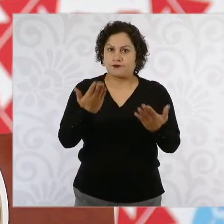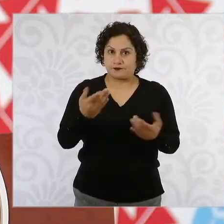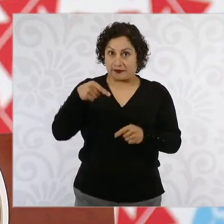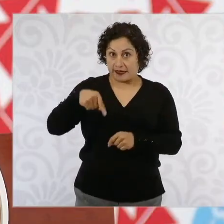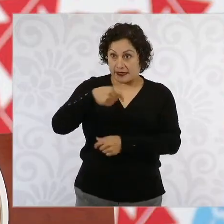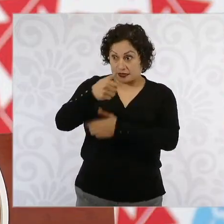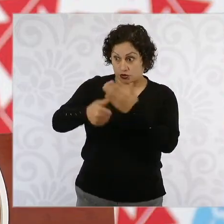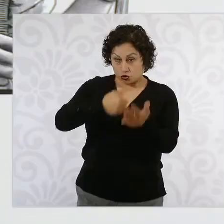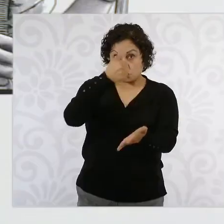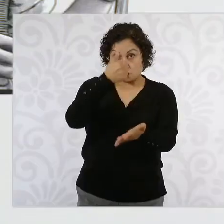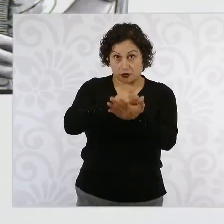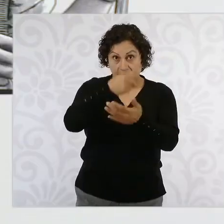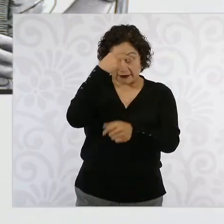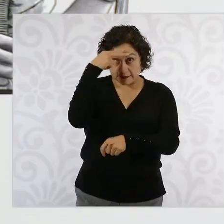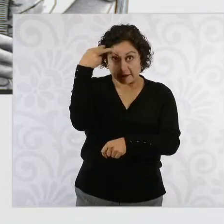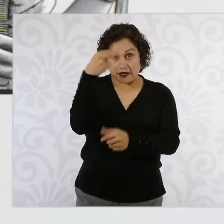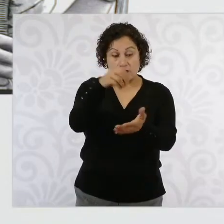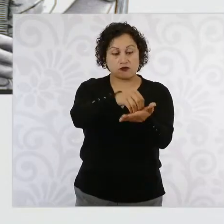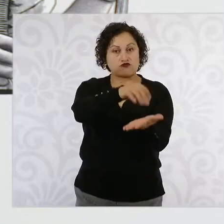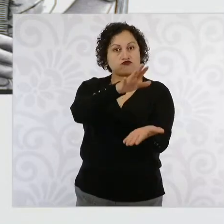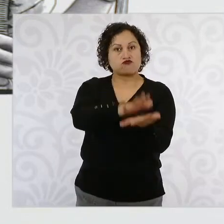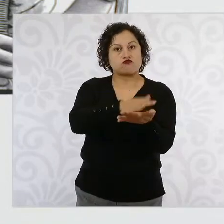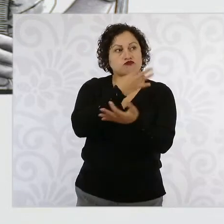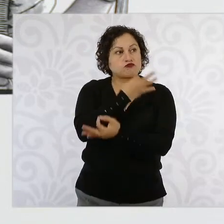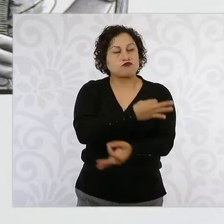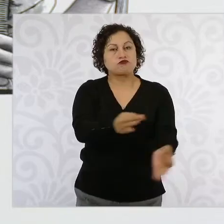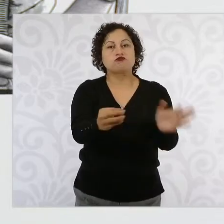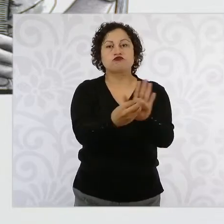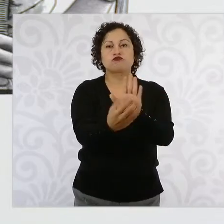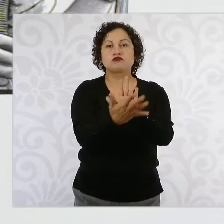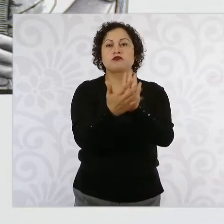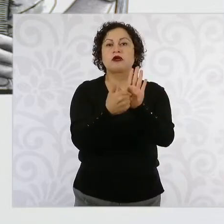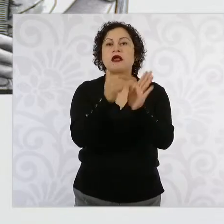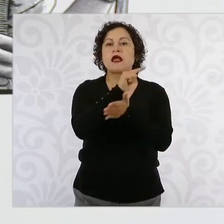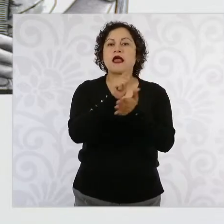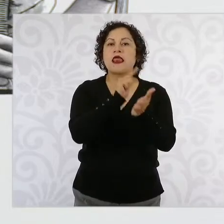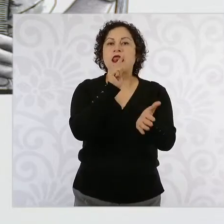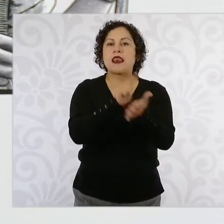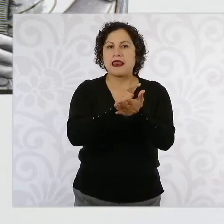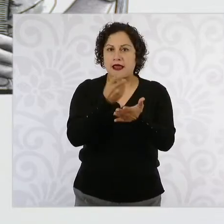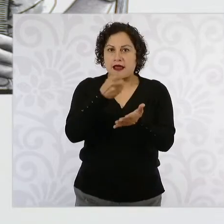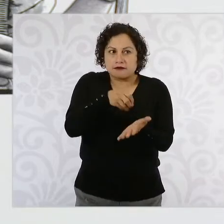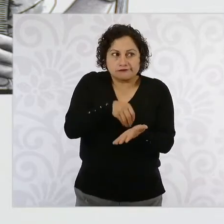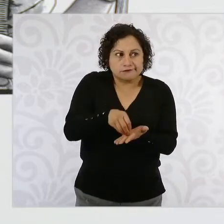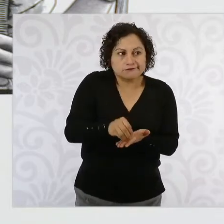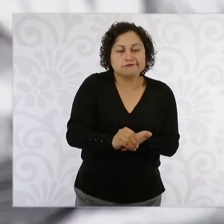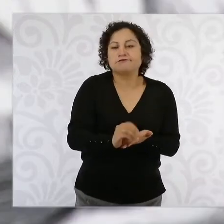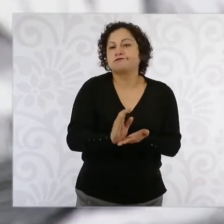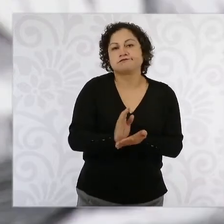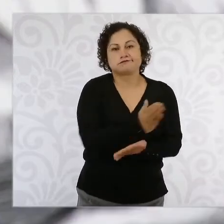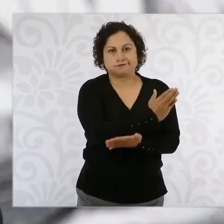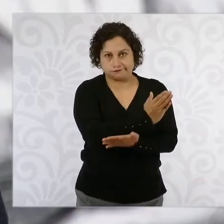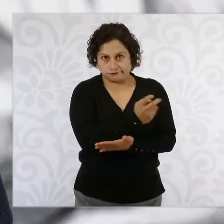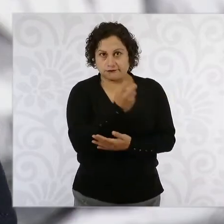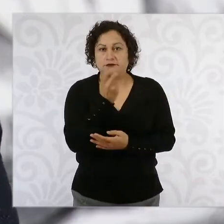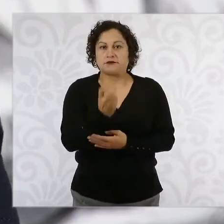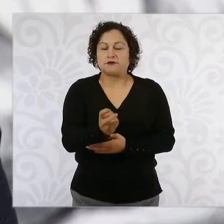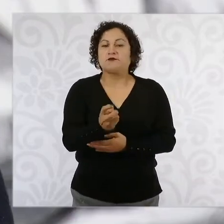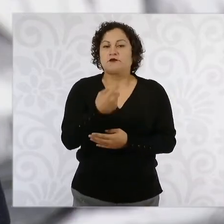maíz transgénico y ahora que fui jefa de gobierno se trabajó en bancos de germoplasma se llama Es